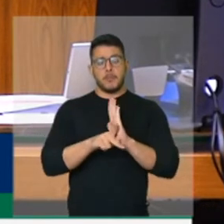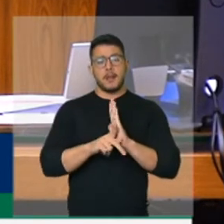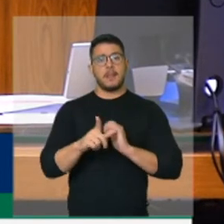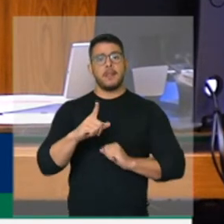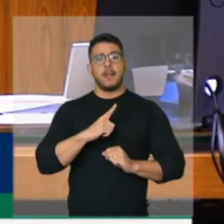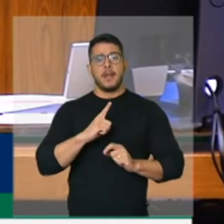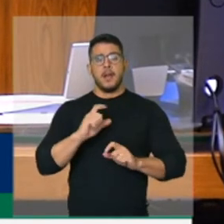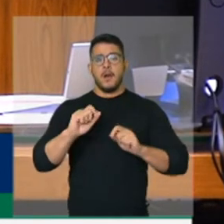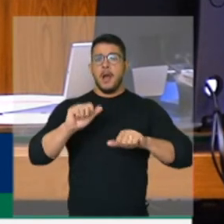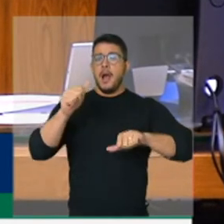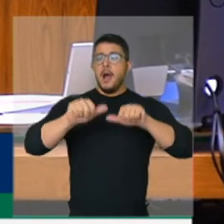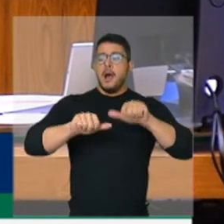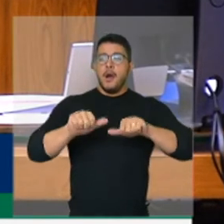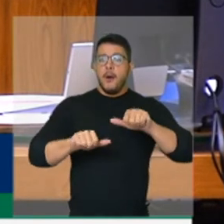DOS DEPUTADOS E DO SENADO